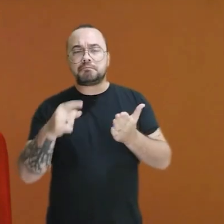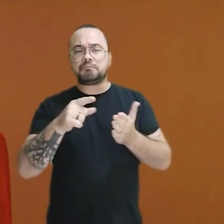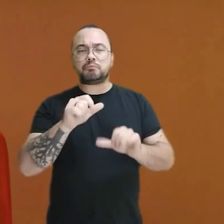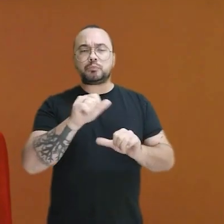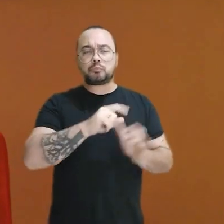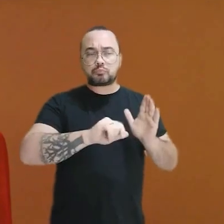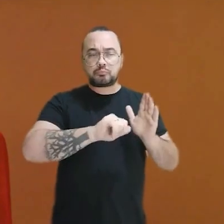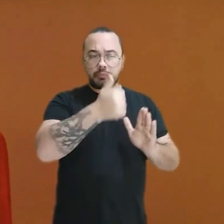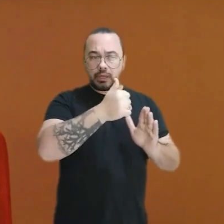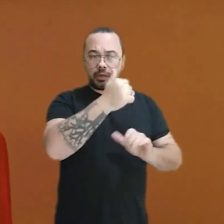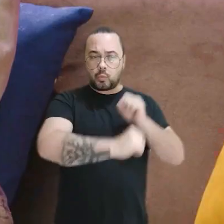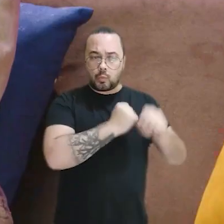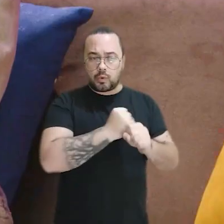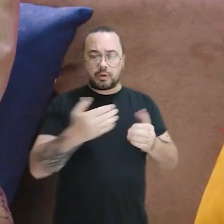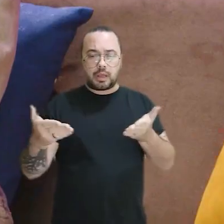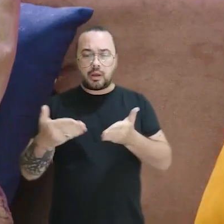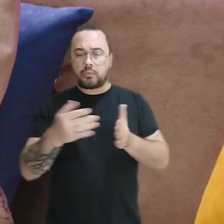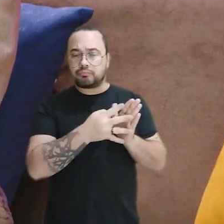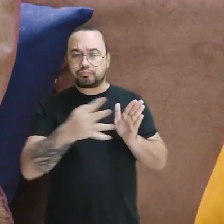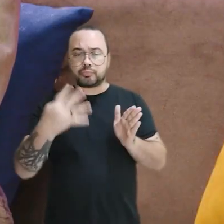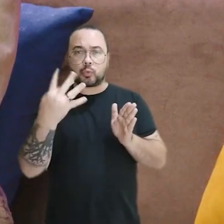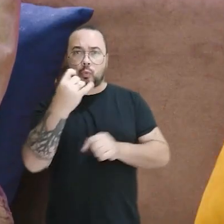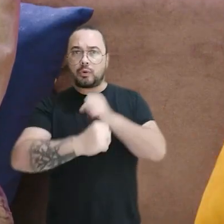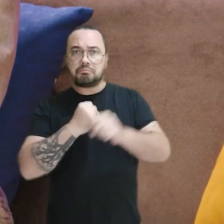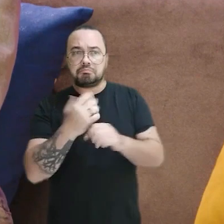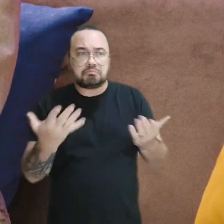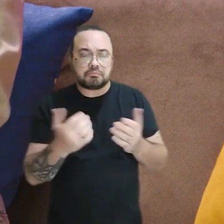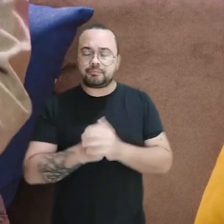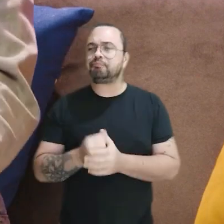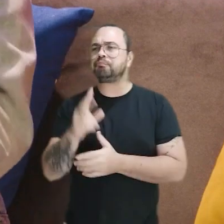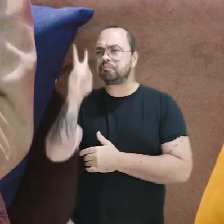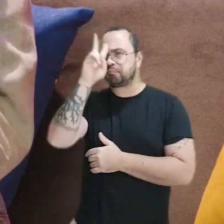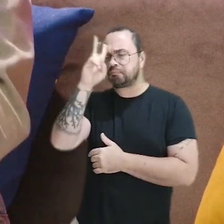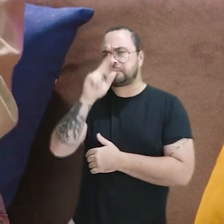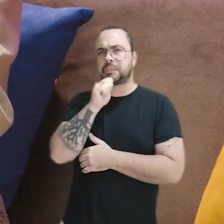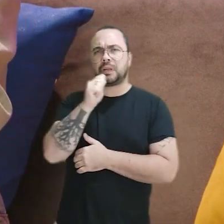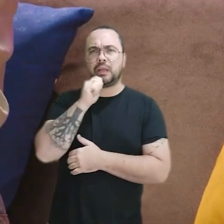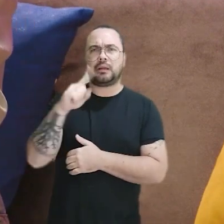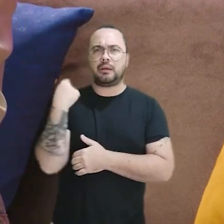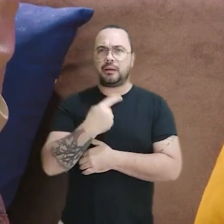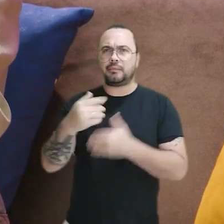do primeiro ano pra agora? Olha, eu lembro quando... Quando a gente abriu o... O Minhoca,